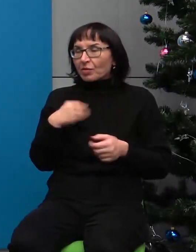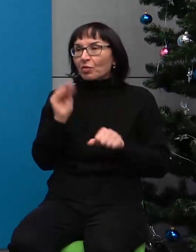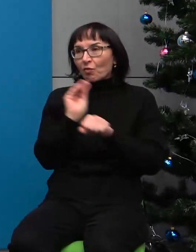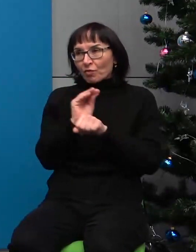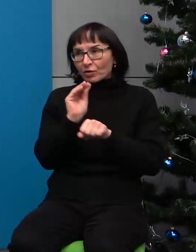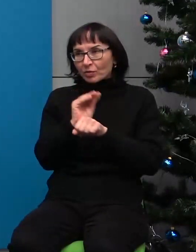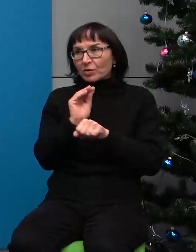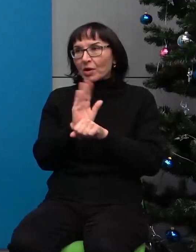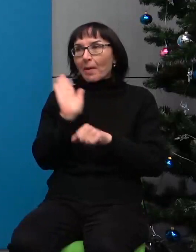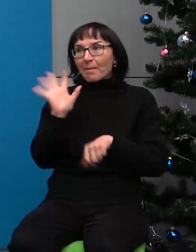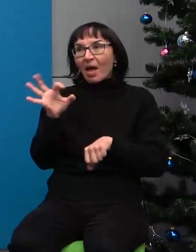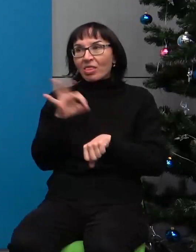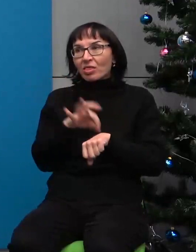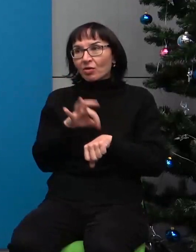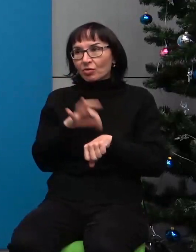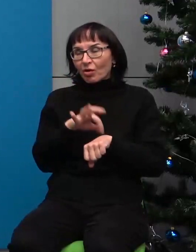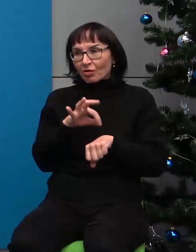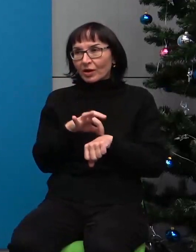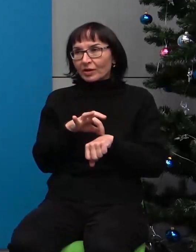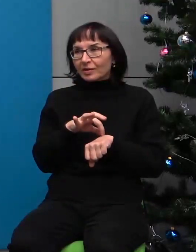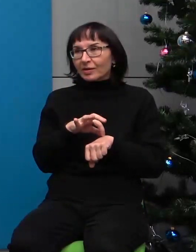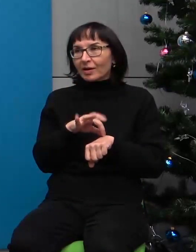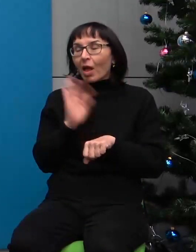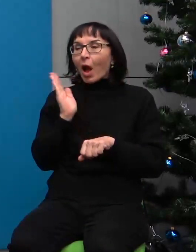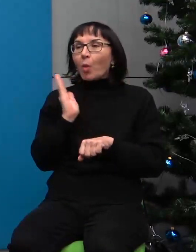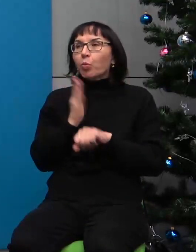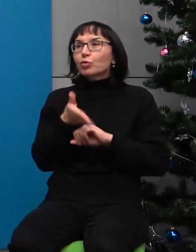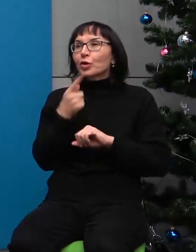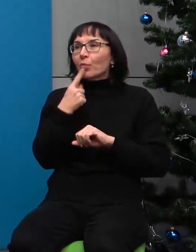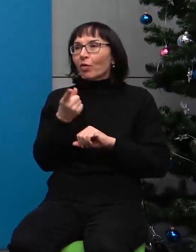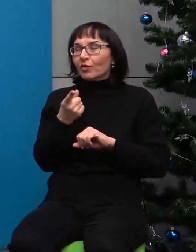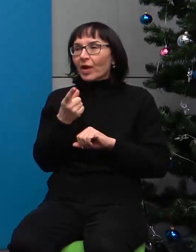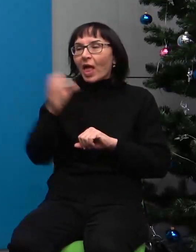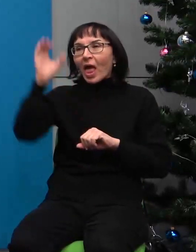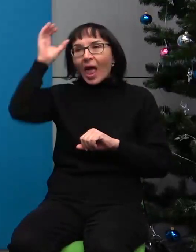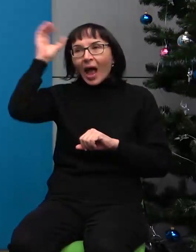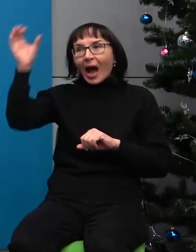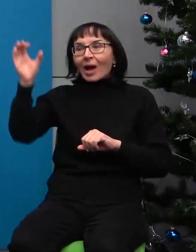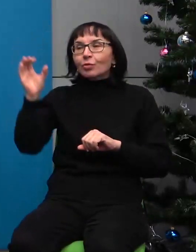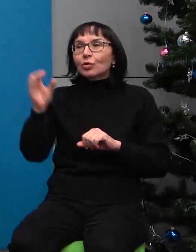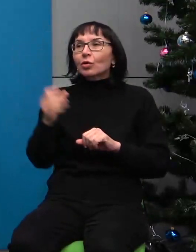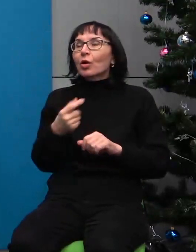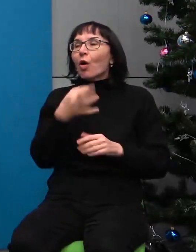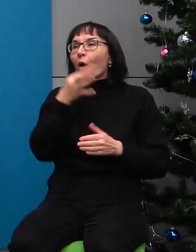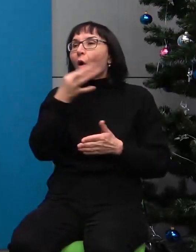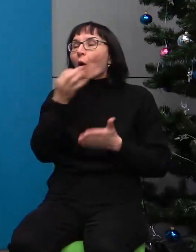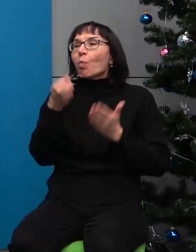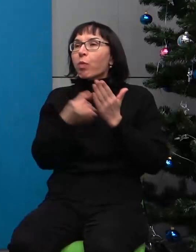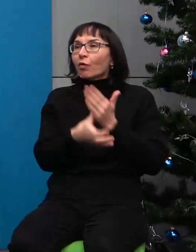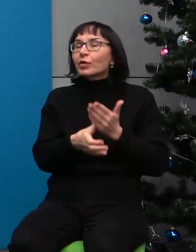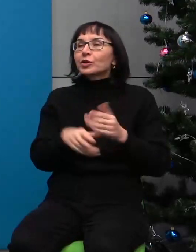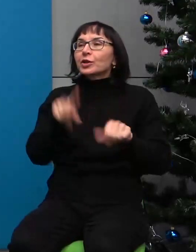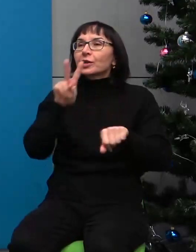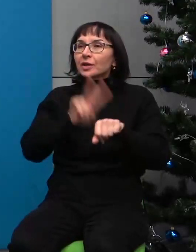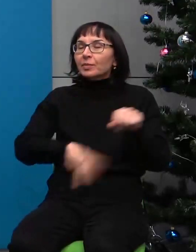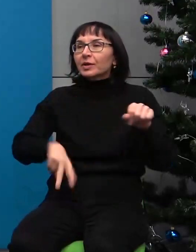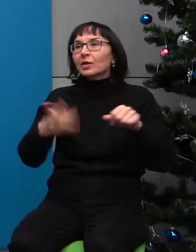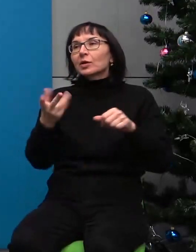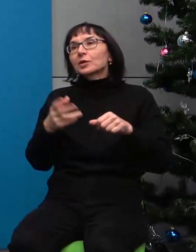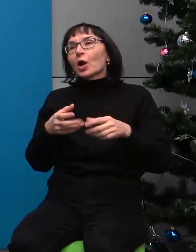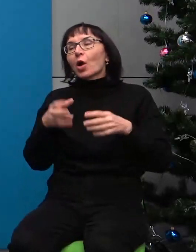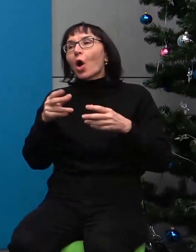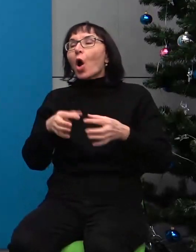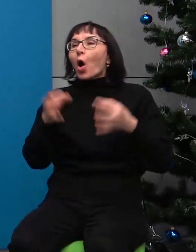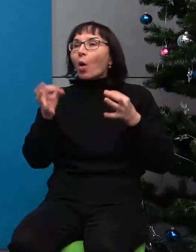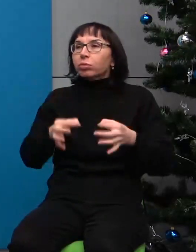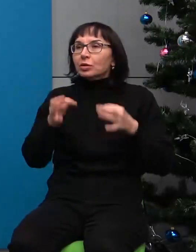Dobrze, później. Autor powieści kryminalnych, obyczajowych, biograficznych, literatury faktu.